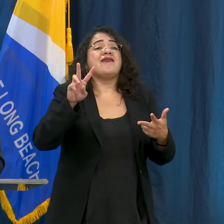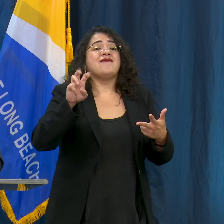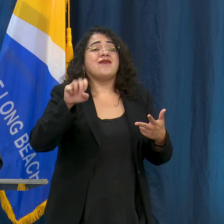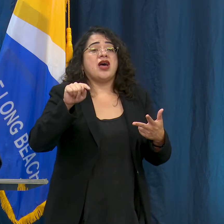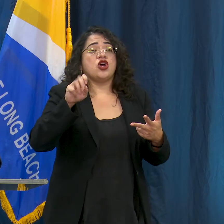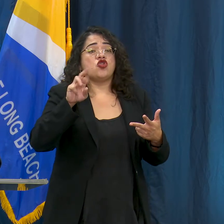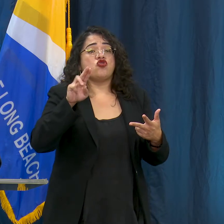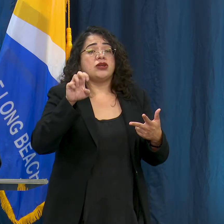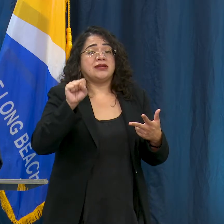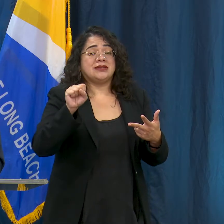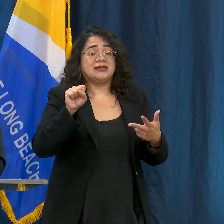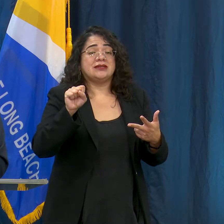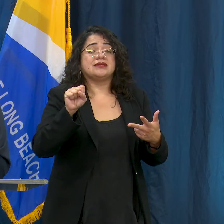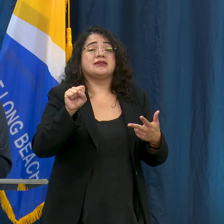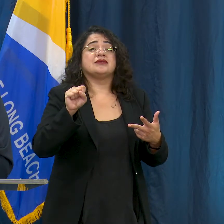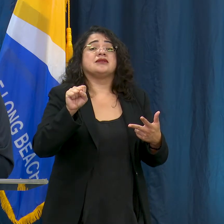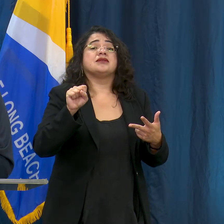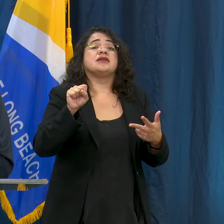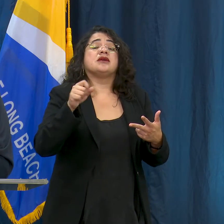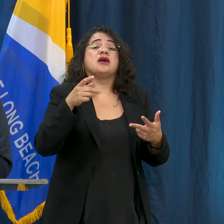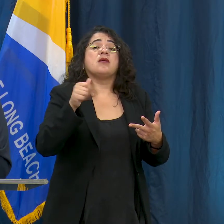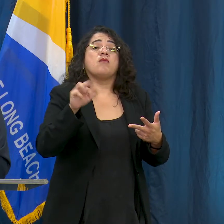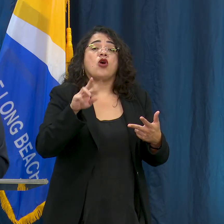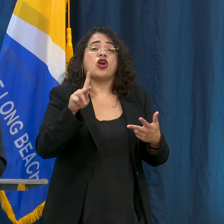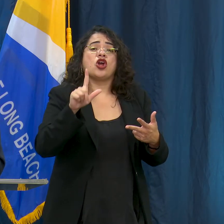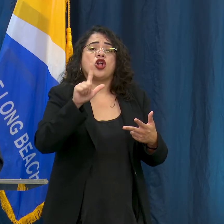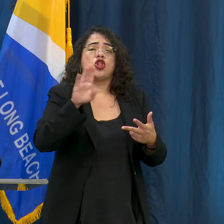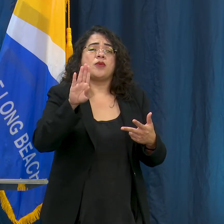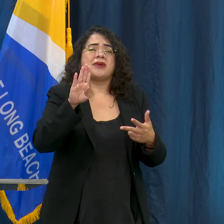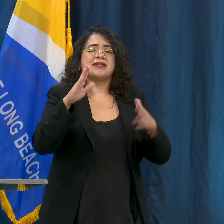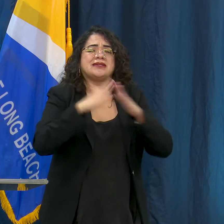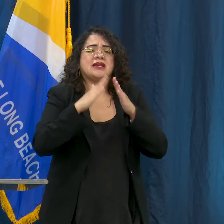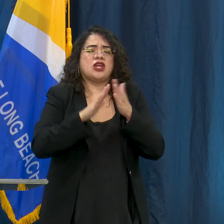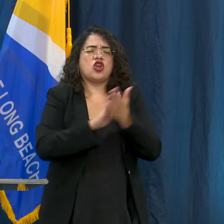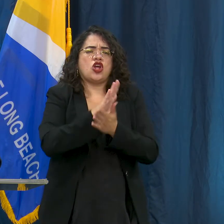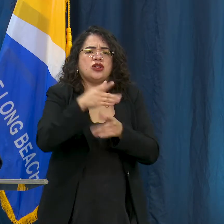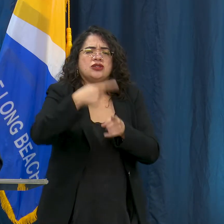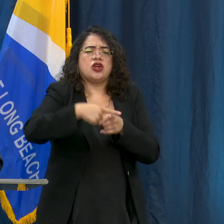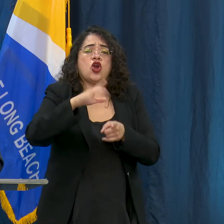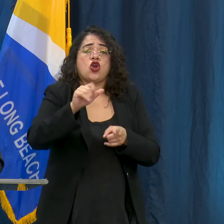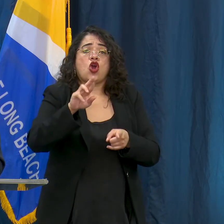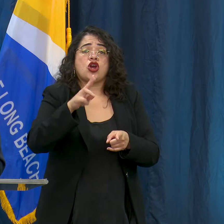Stanny Colegio de long beach city college sobre la carson y eso lo de tres